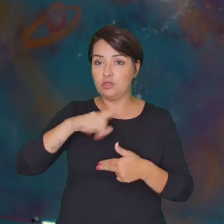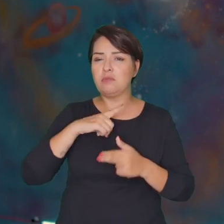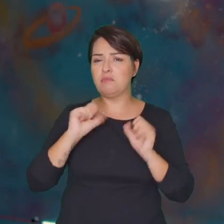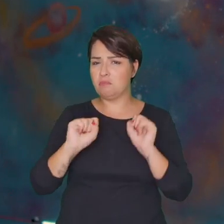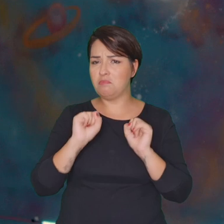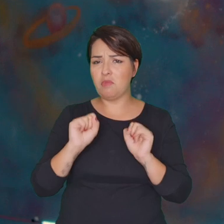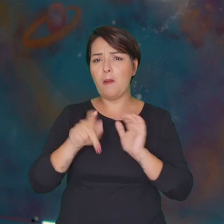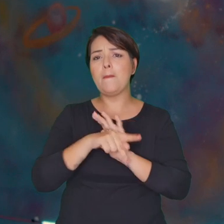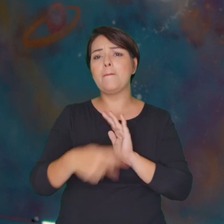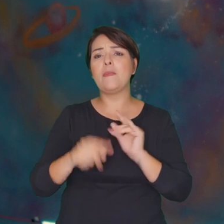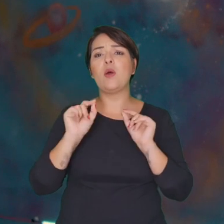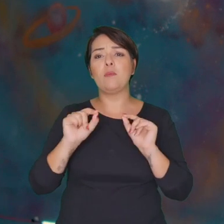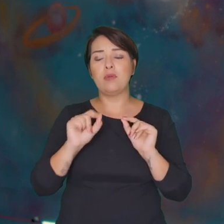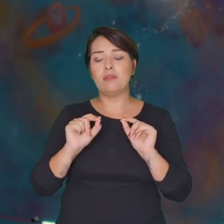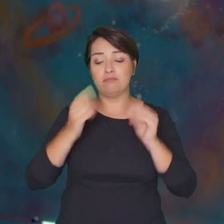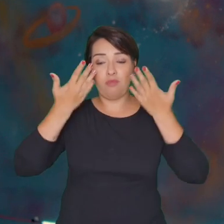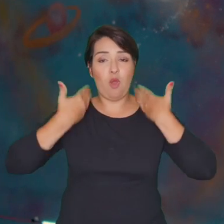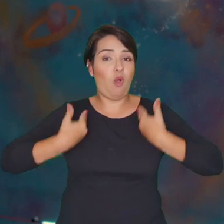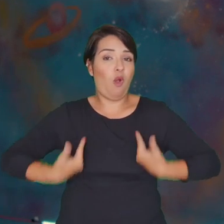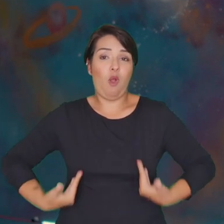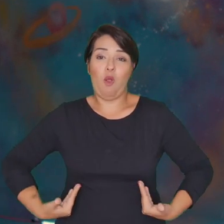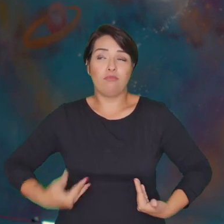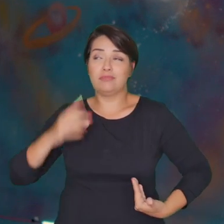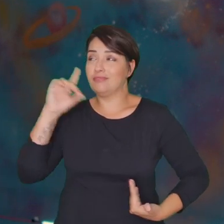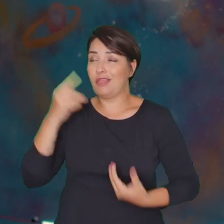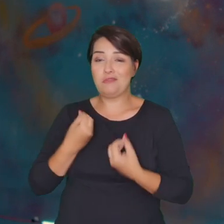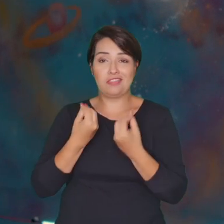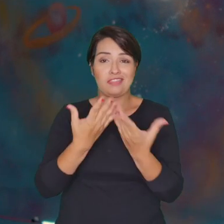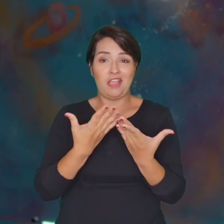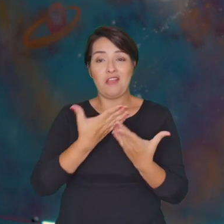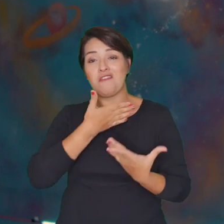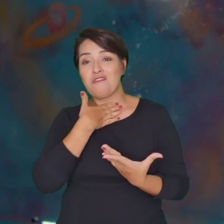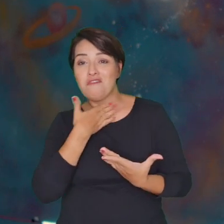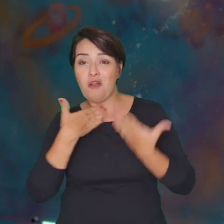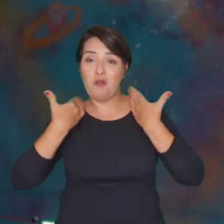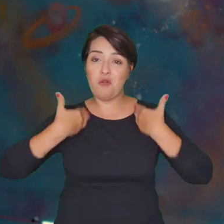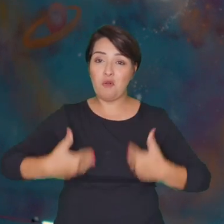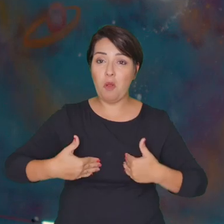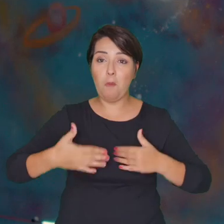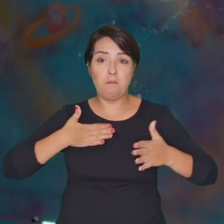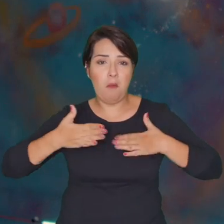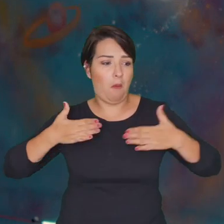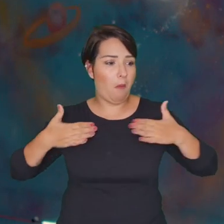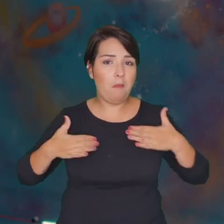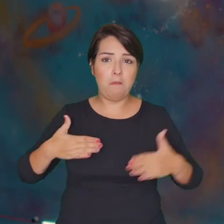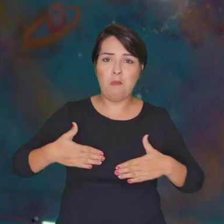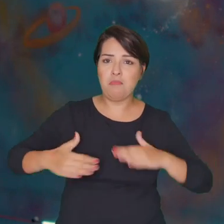com a própria ferramenta que Deus te deu, que é o corpo. E através da voz até o corpo percussivo funcionaria muito.